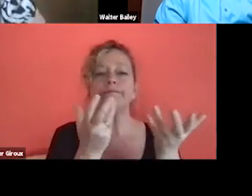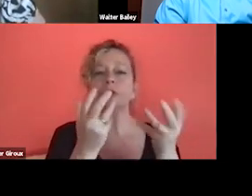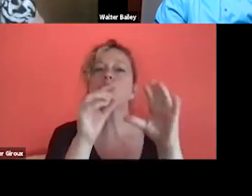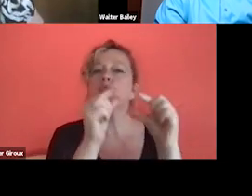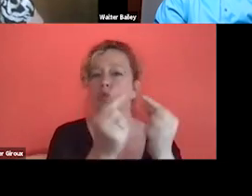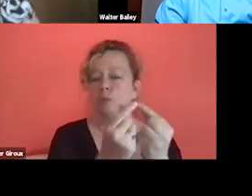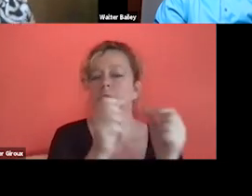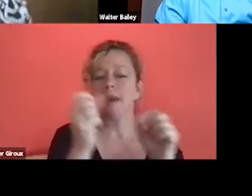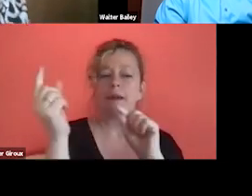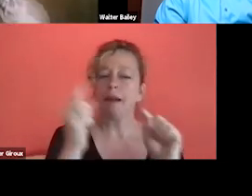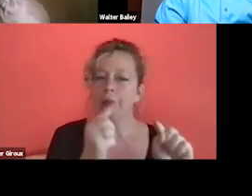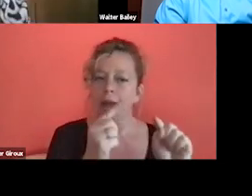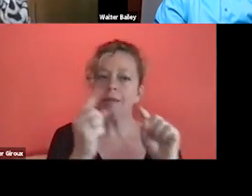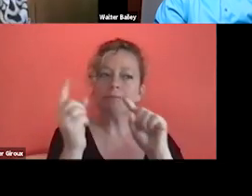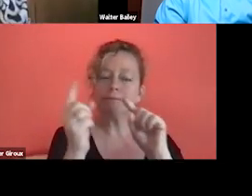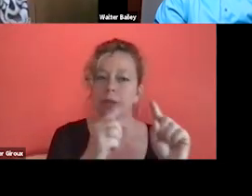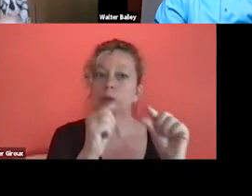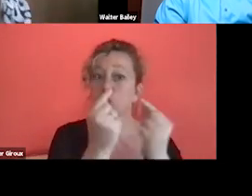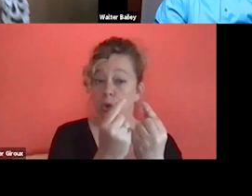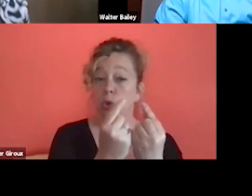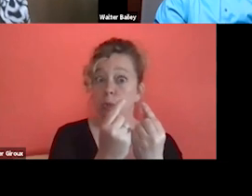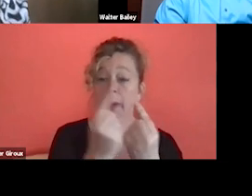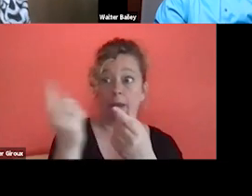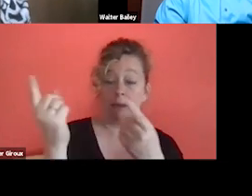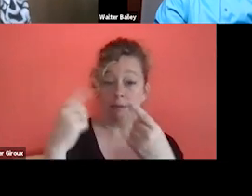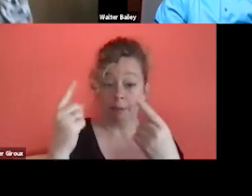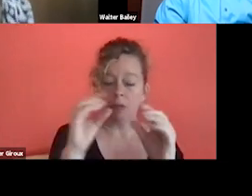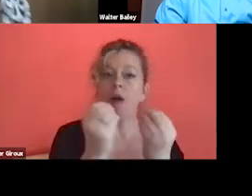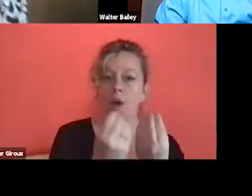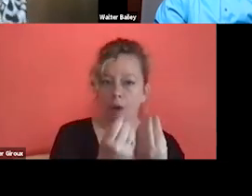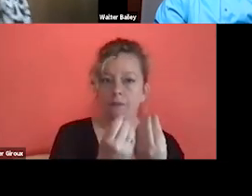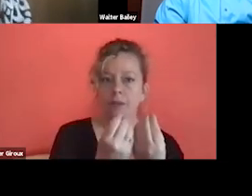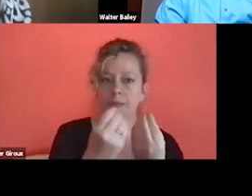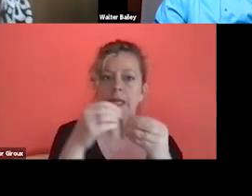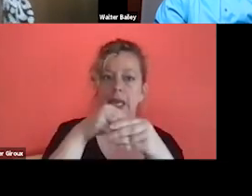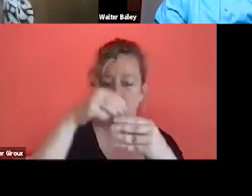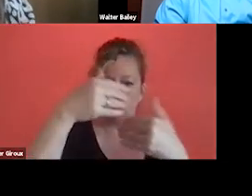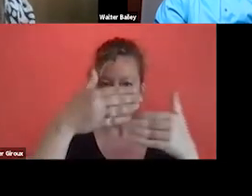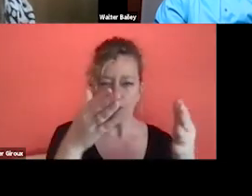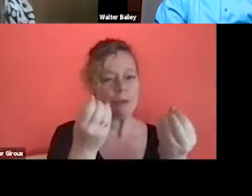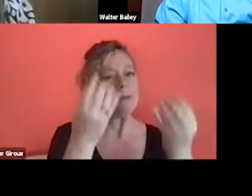Para que pudieran venir y asistir a sus grupos entrando en la oficina y estando en una habitación. Entonces, hay muchas formas diferentes